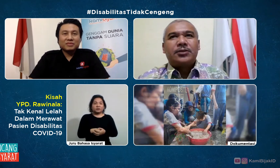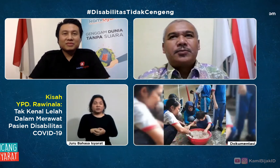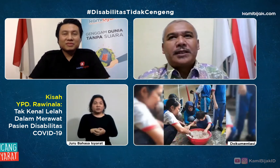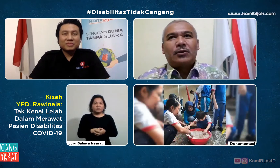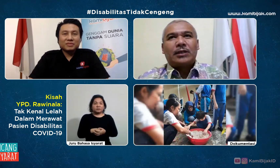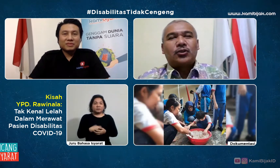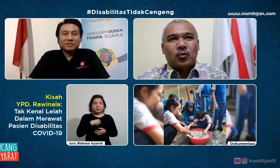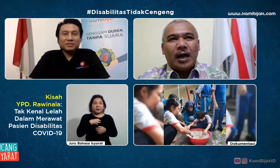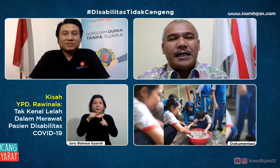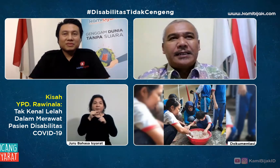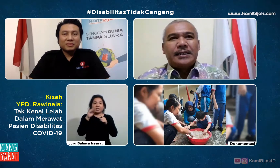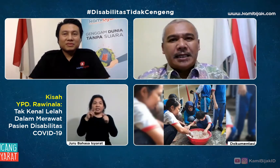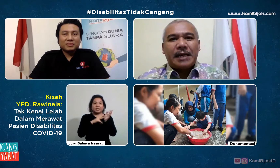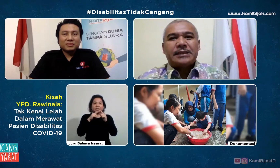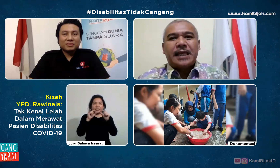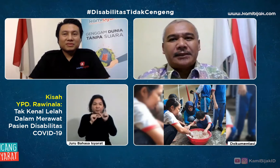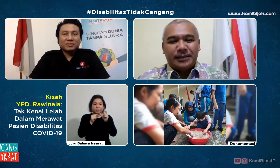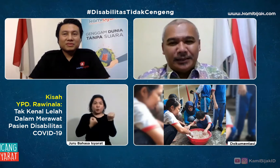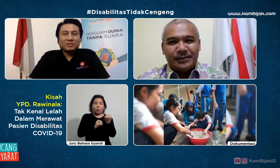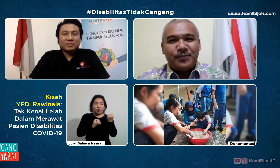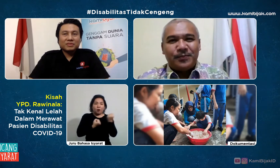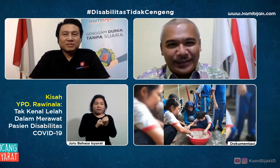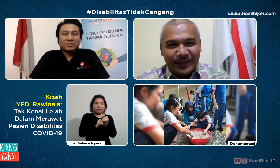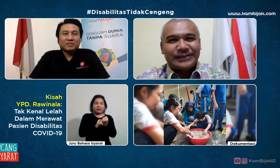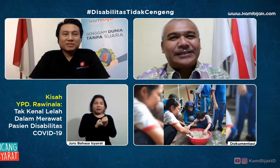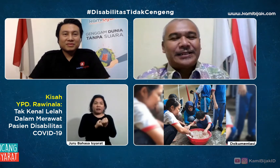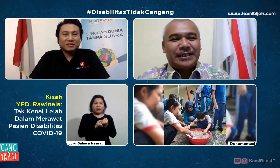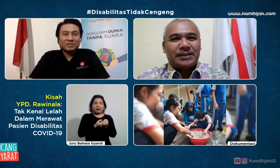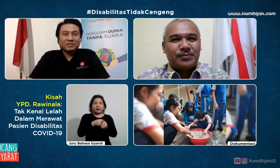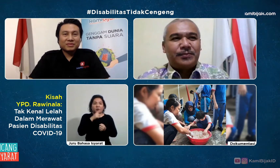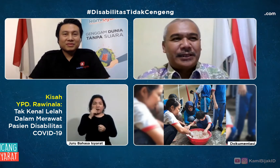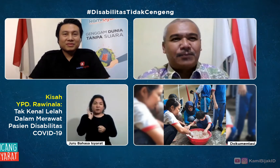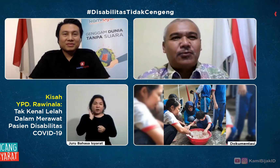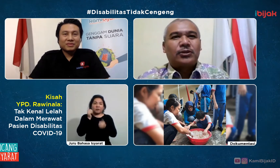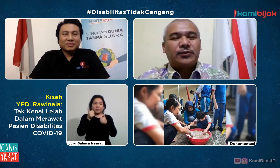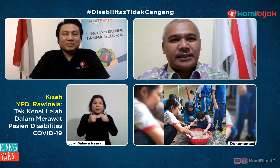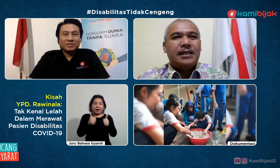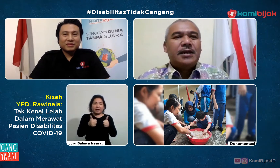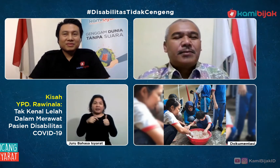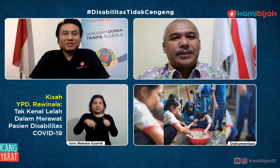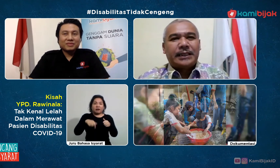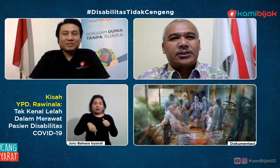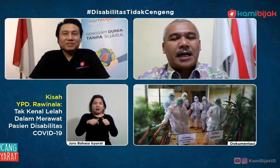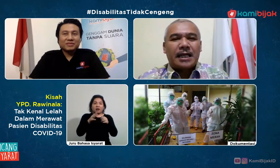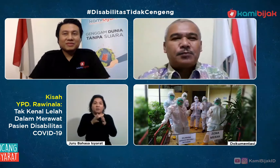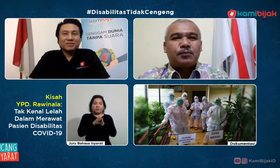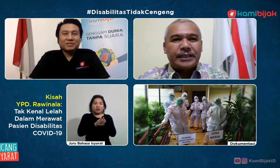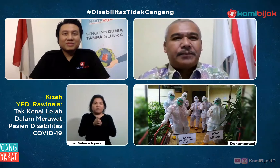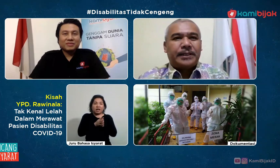dari pada orang tua yang sampai saat ini baik-baik saja dan masih memberikan motivasi memberikan semangat baik